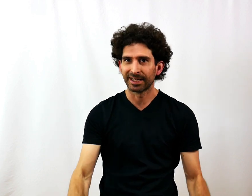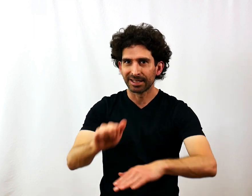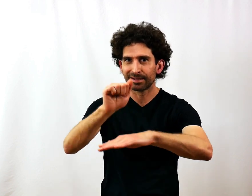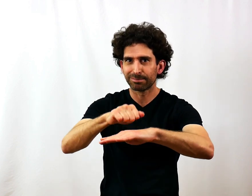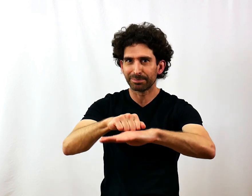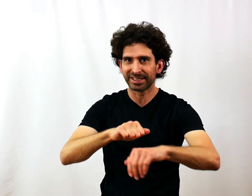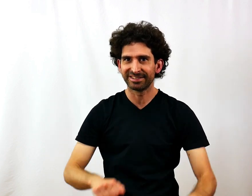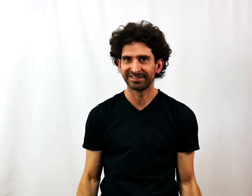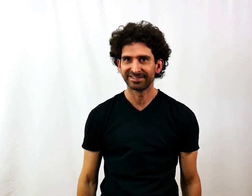Bon appétit !